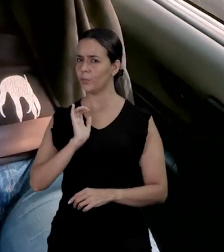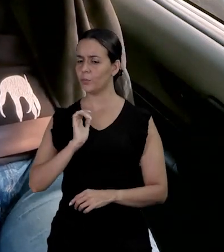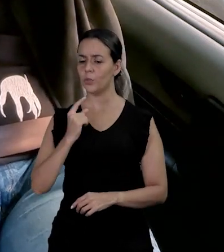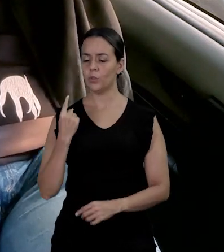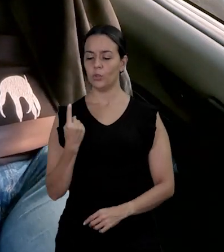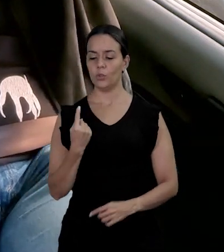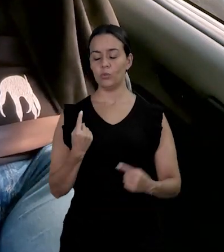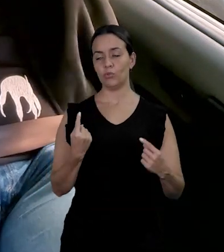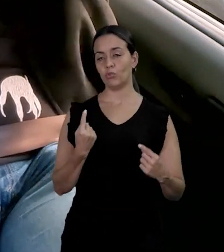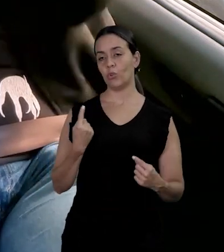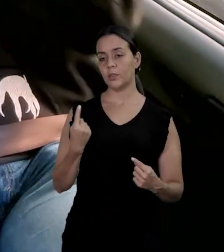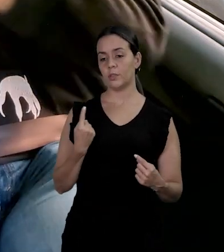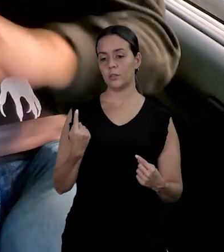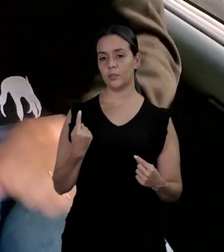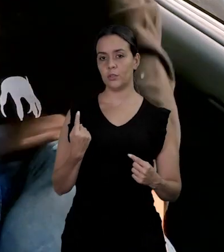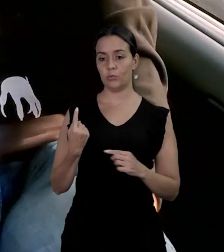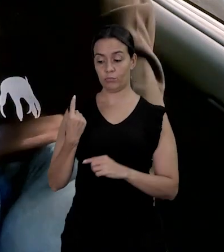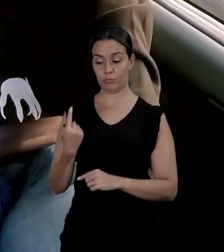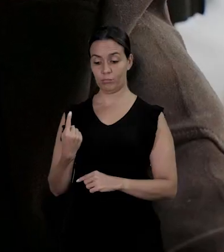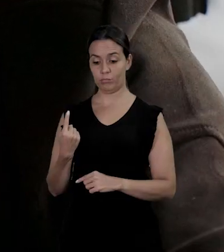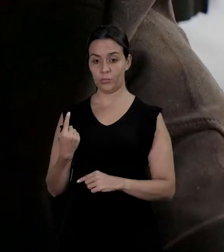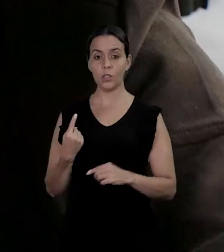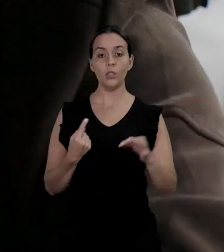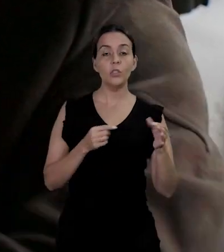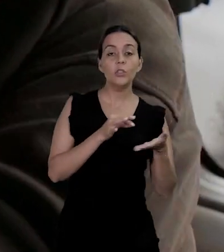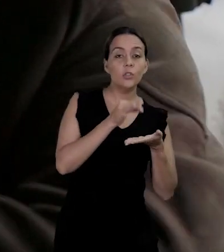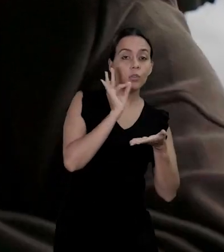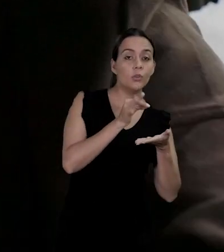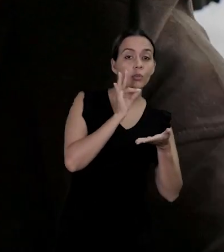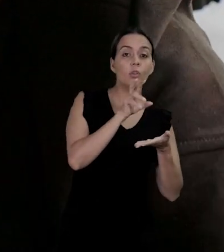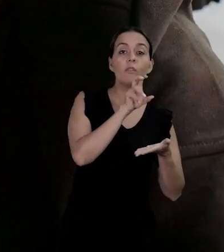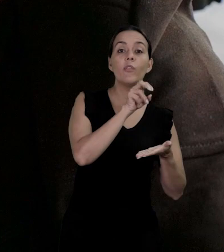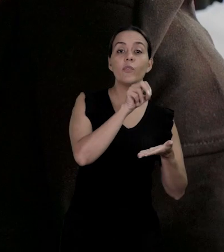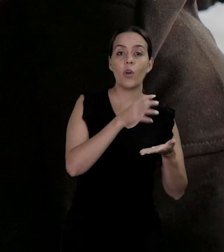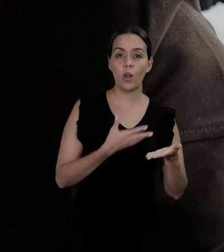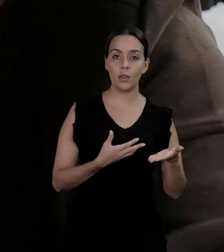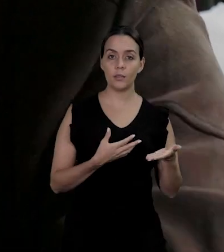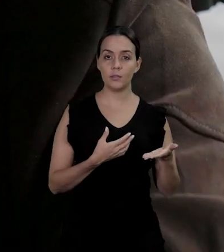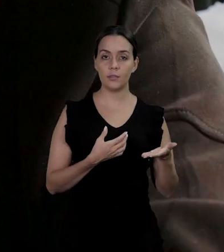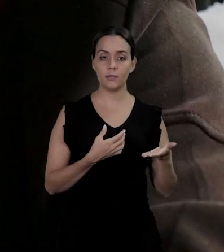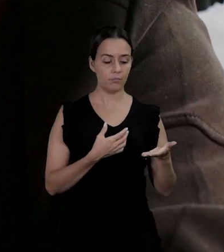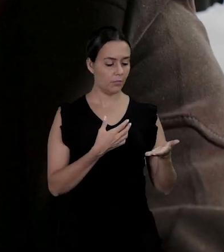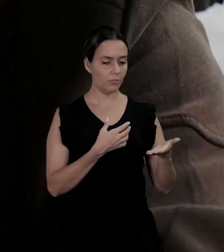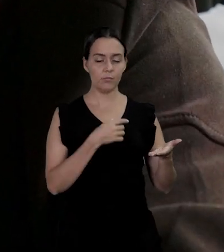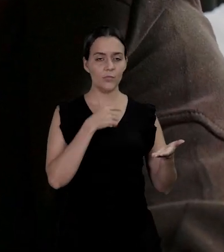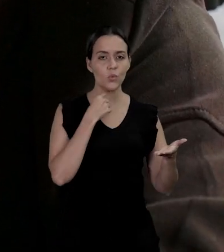qual é a diferença entre a vacina e o chá da sua avó? O chá da sua vó conversa com você. Mesmo que ele não tenha efeito,